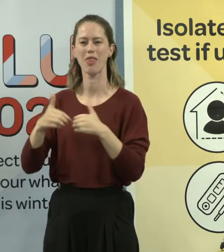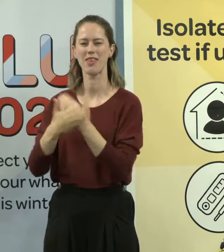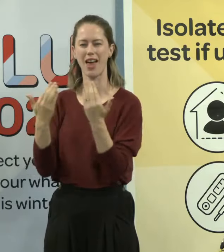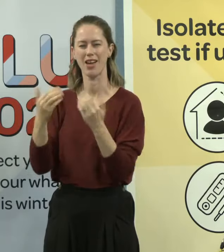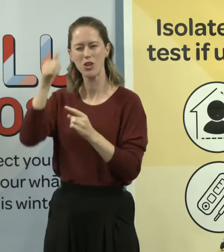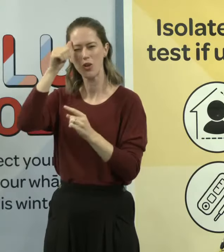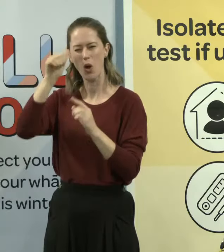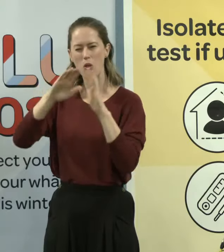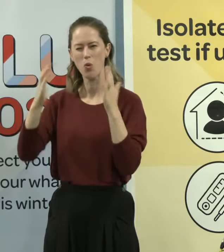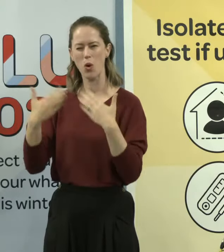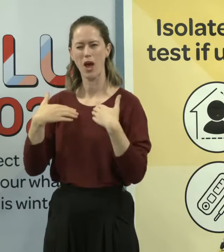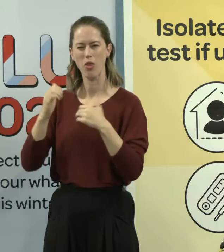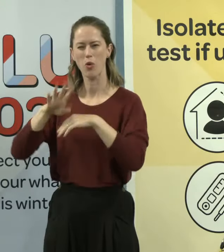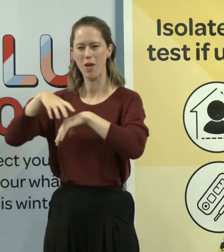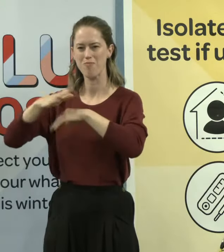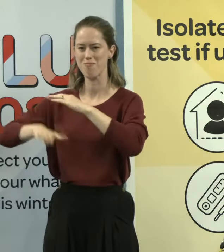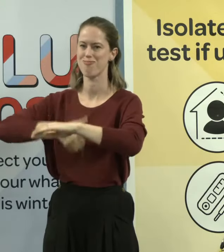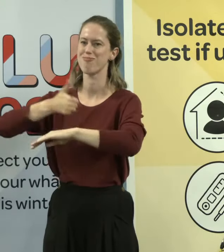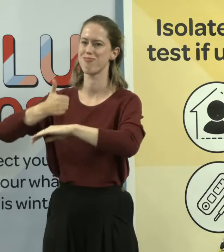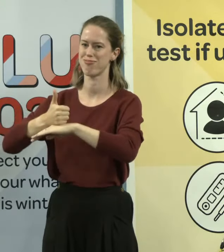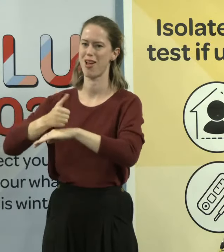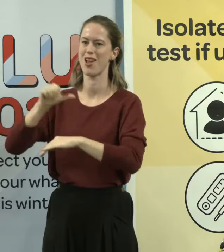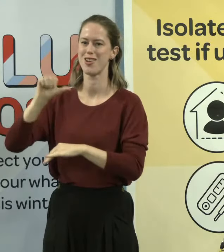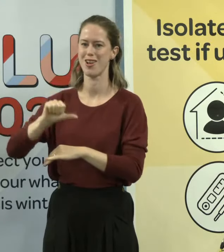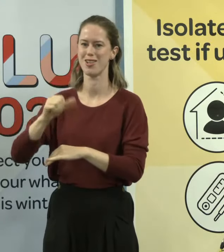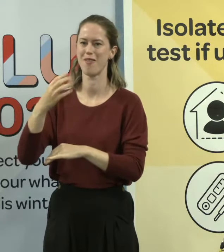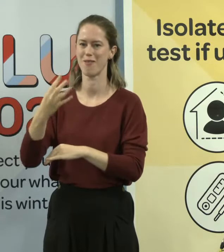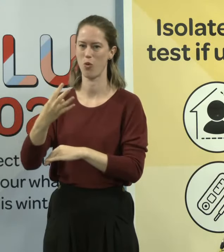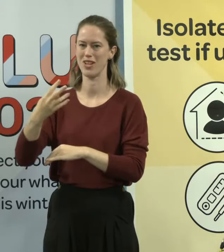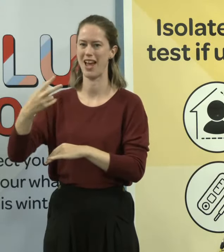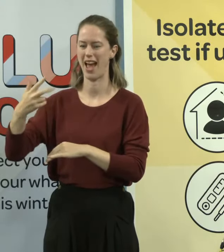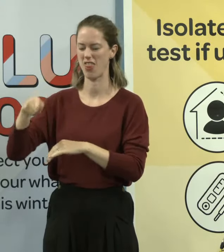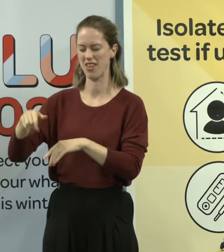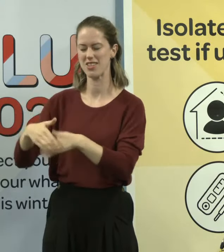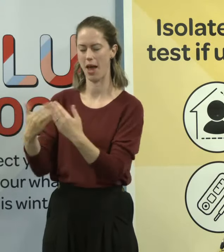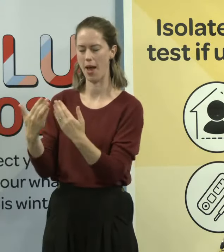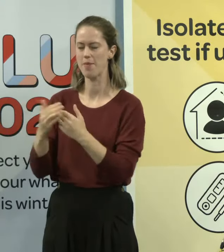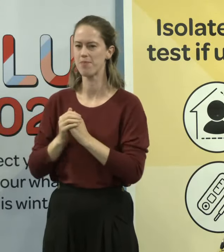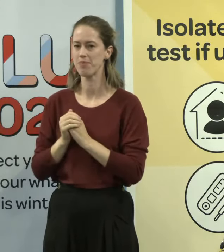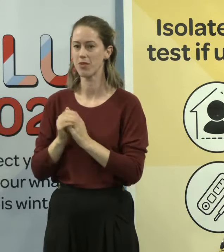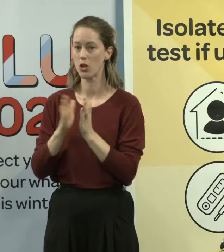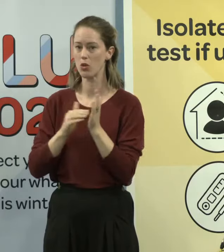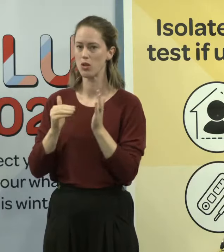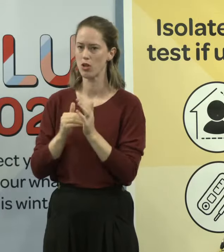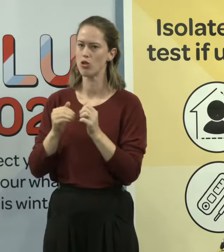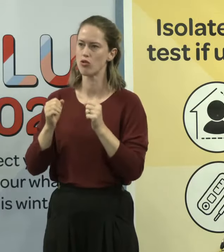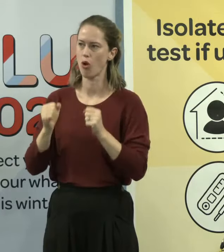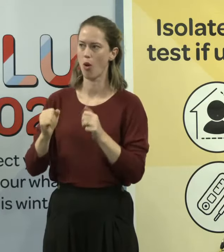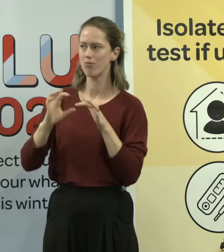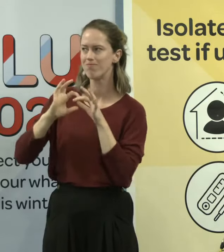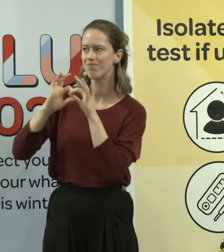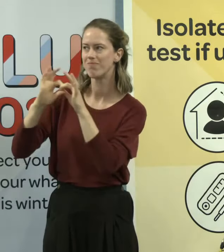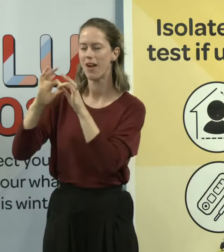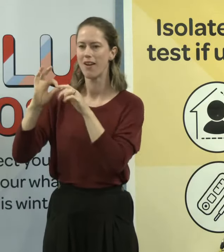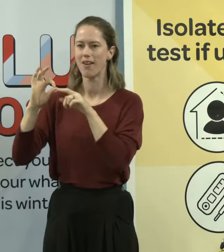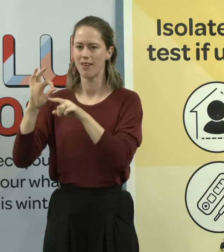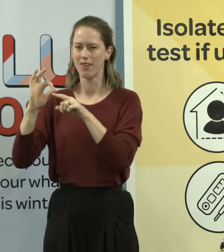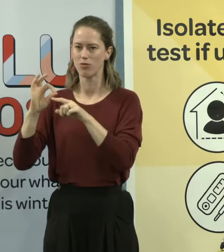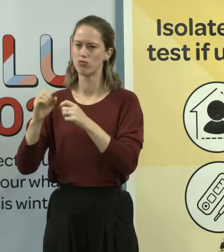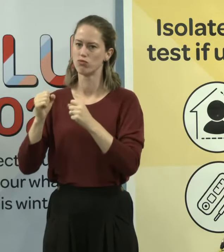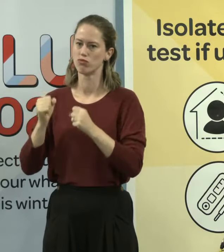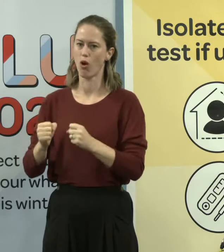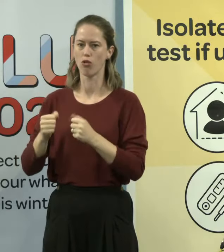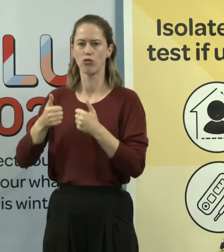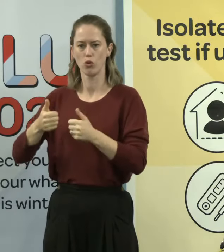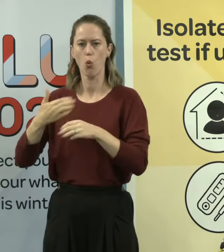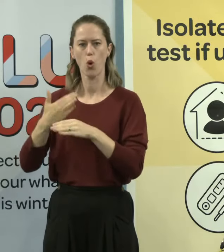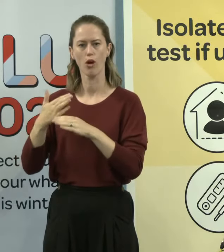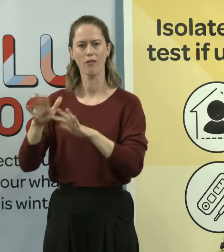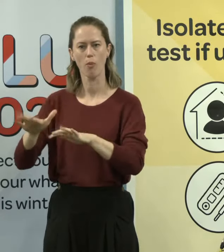take. COVID- 19, I hiahia ahau